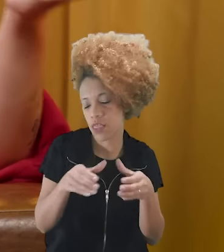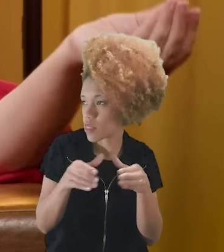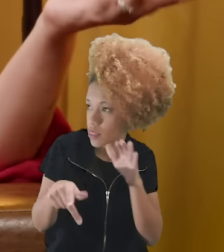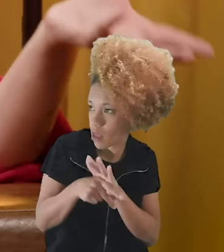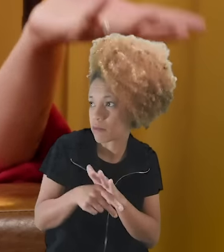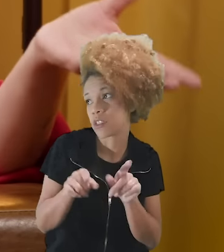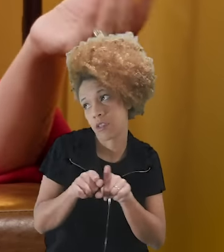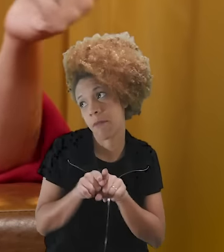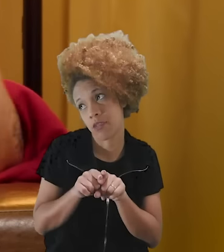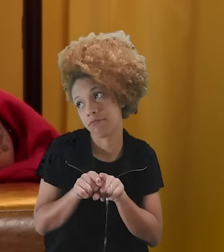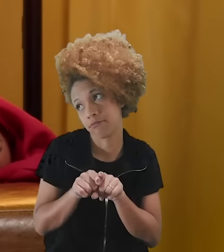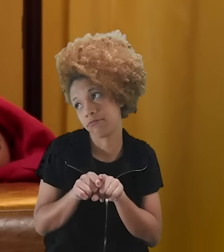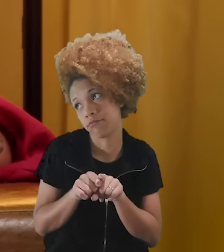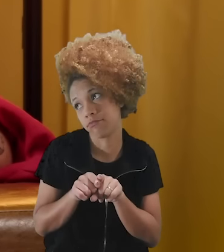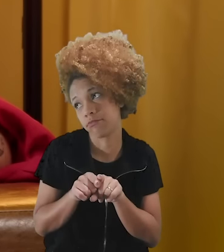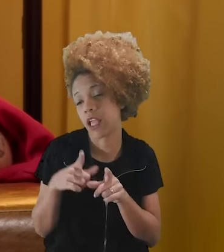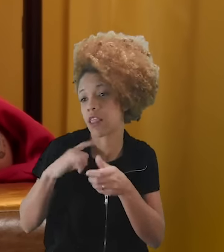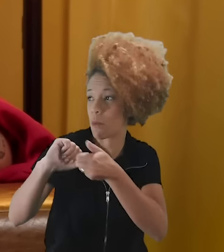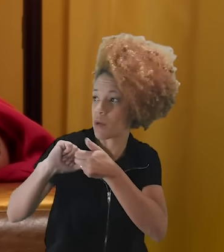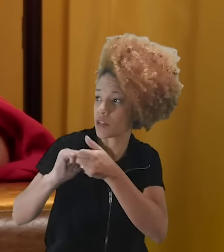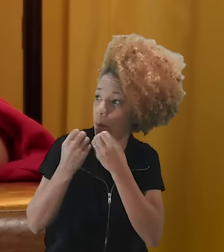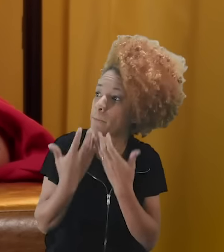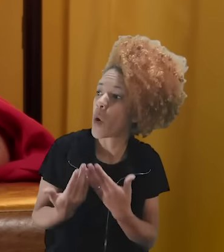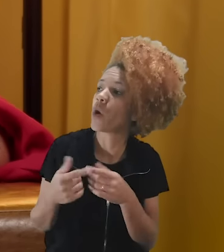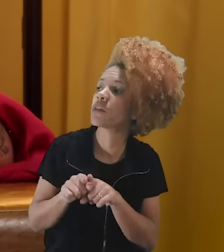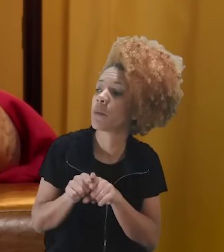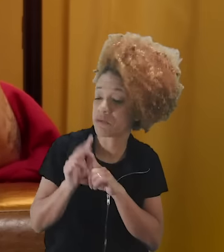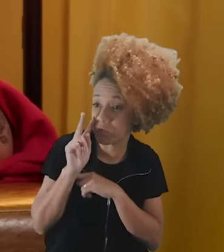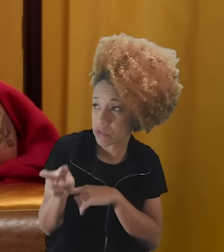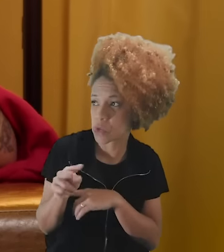do seu próprio jogo também né você tendo um uma qualificação boa ali Você também vai ficar visto